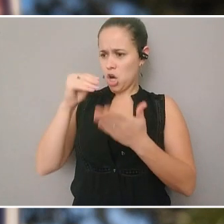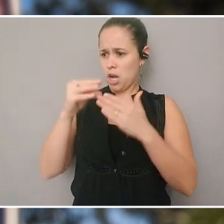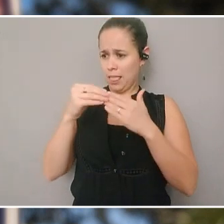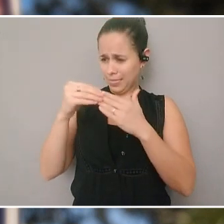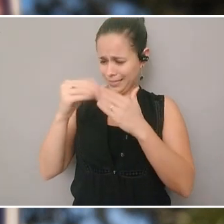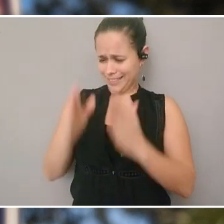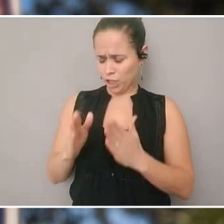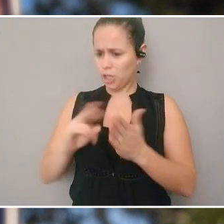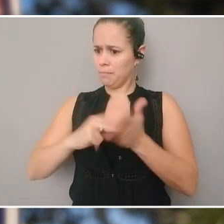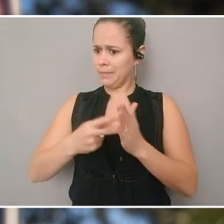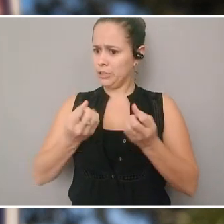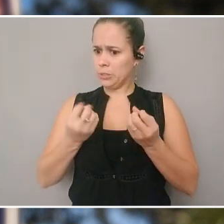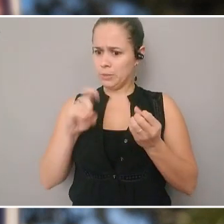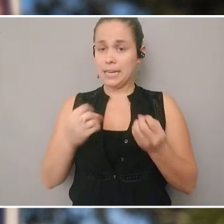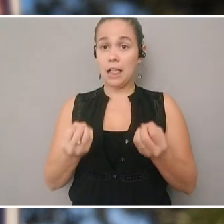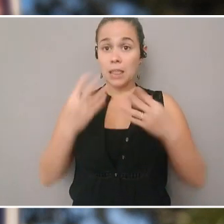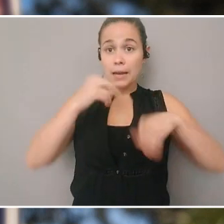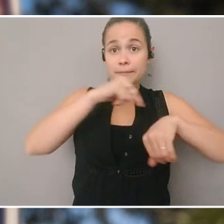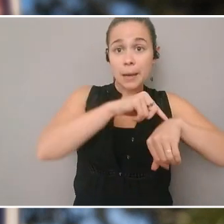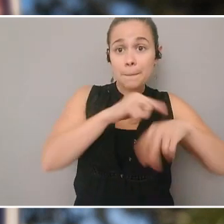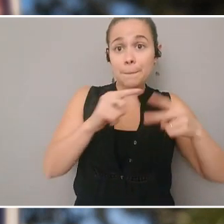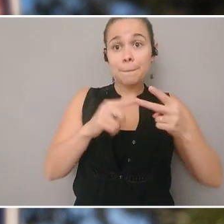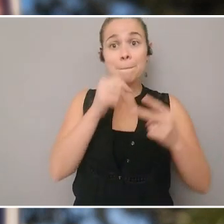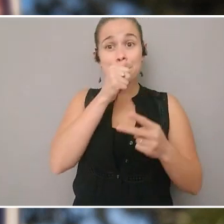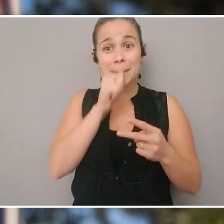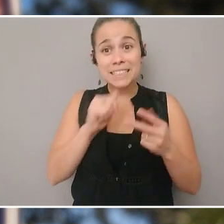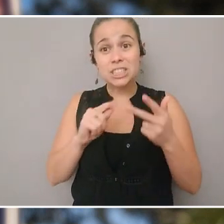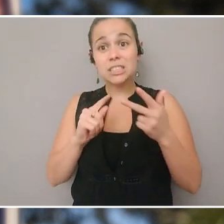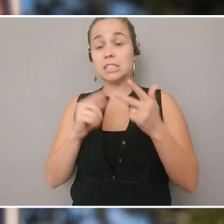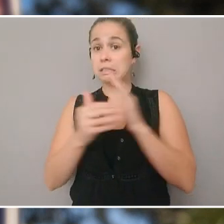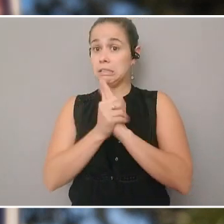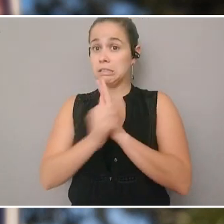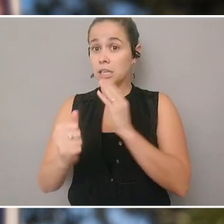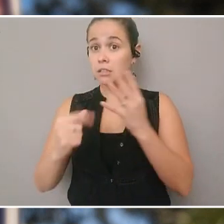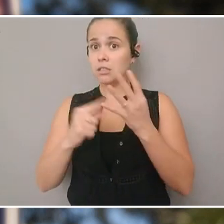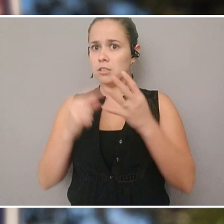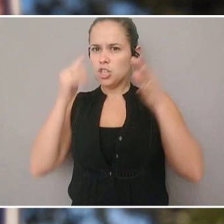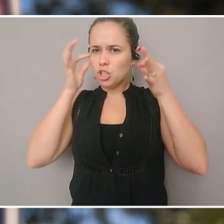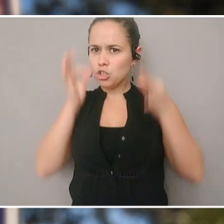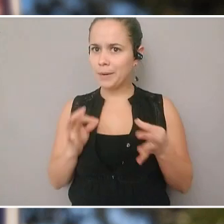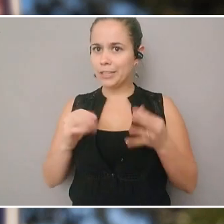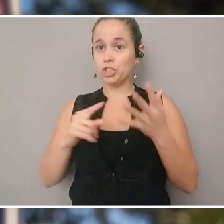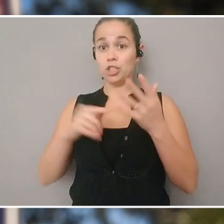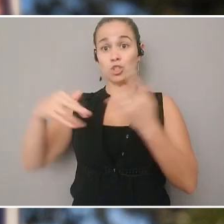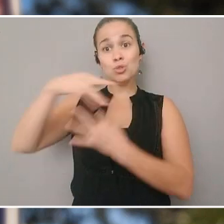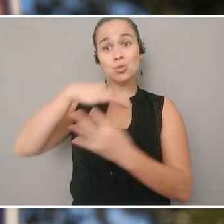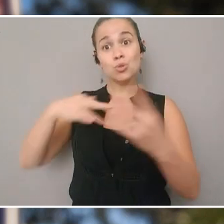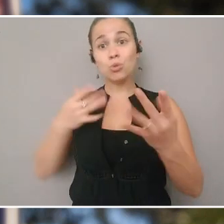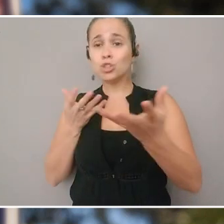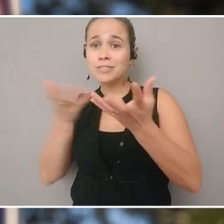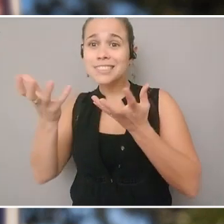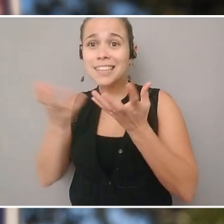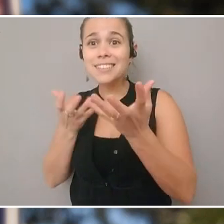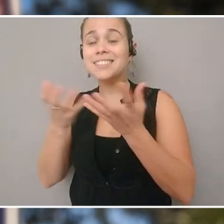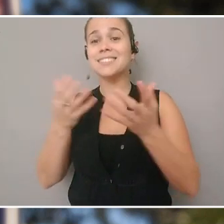paciencia, habilidades, determinación, habilidades